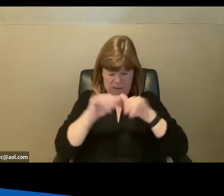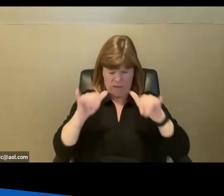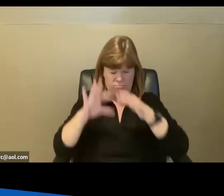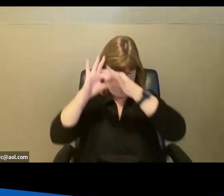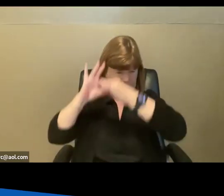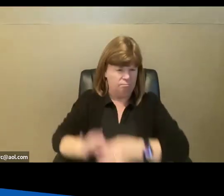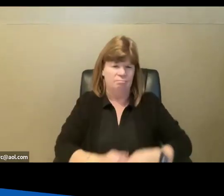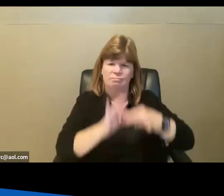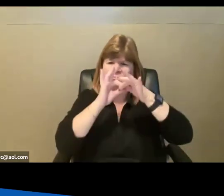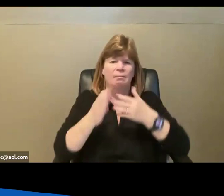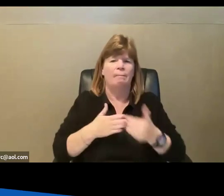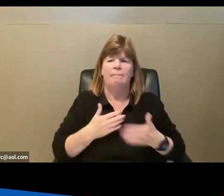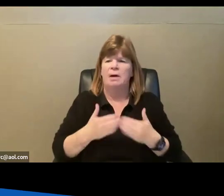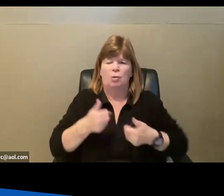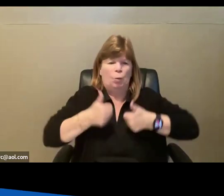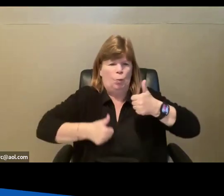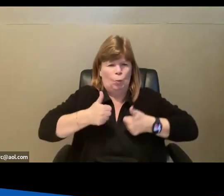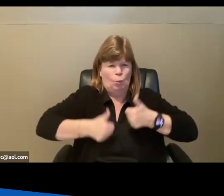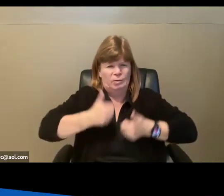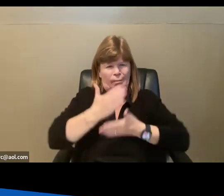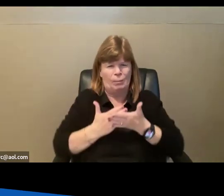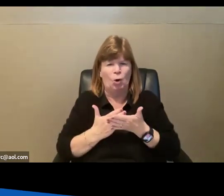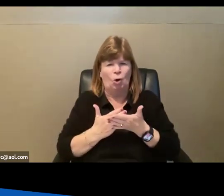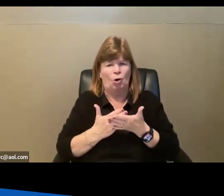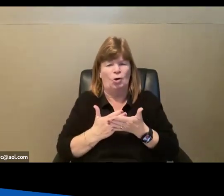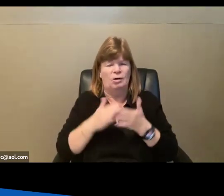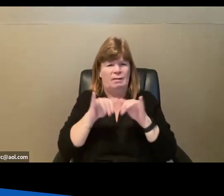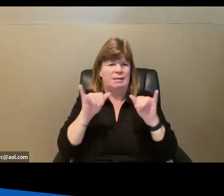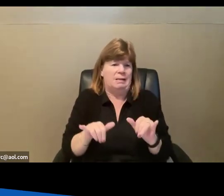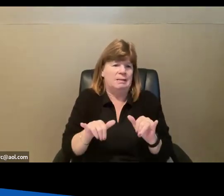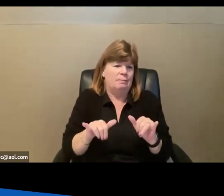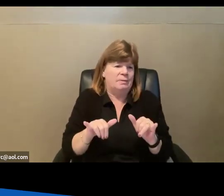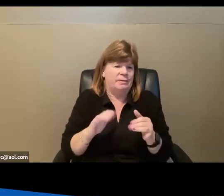No importa qué parte de ese sistema esquelético se vea interrumpida,